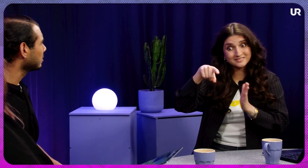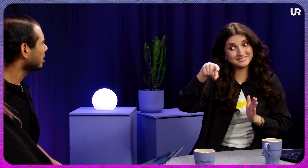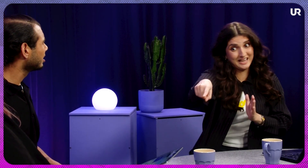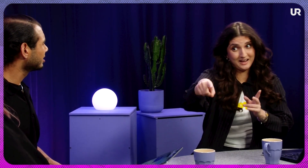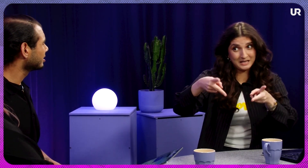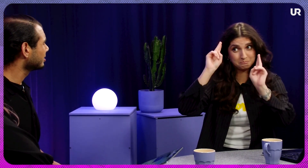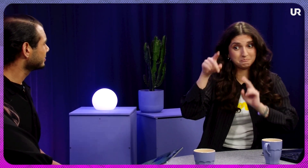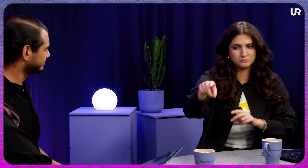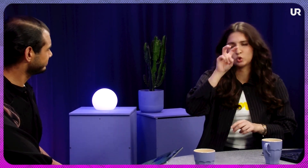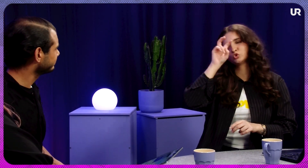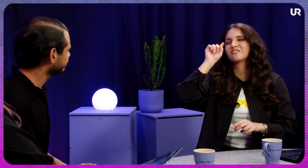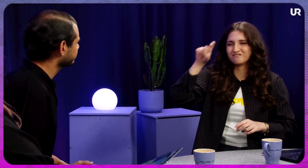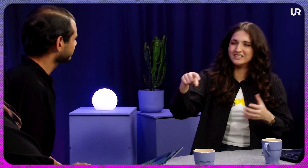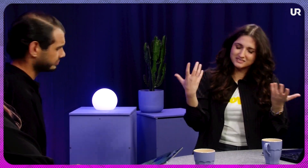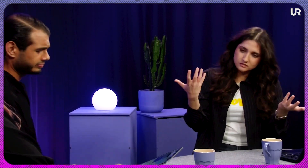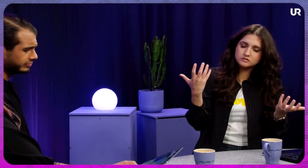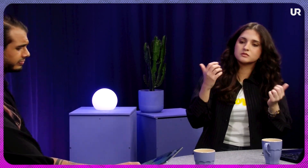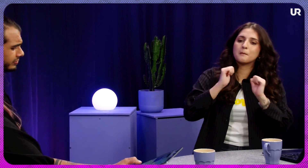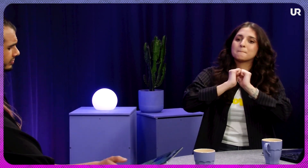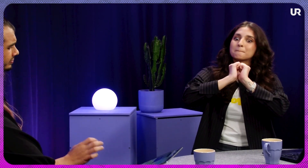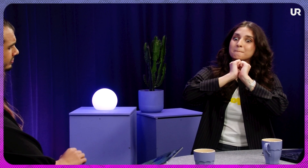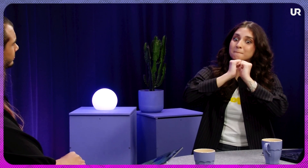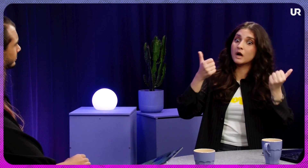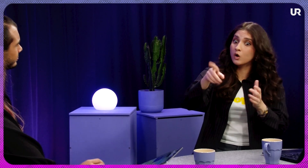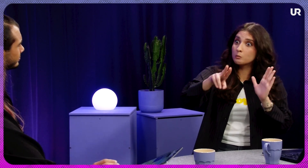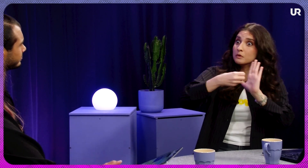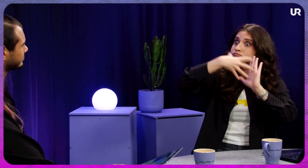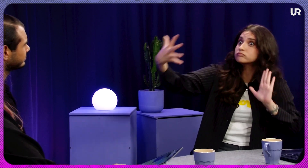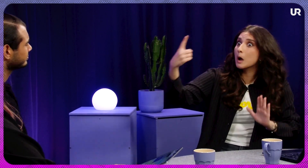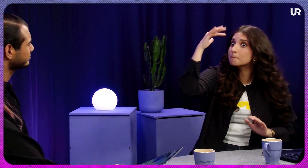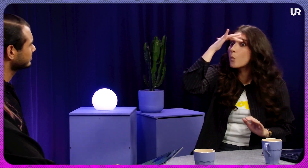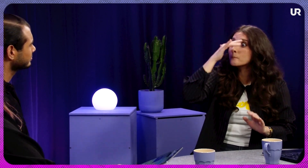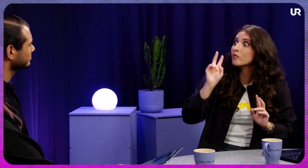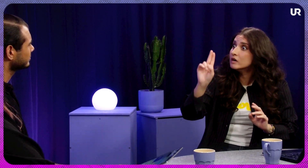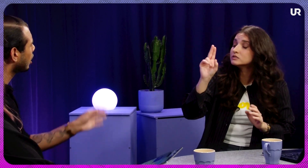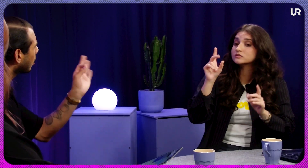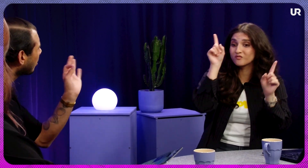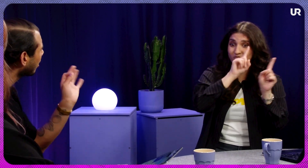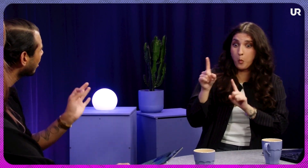Jessica: Tillägger att det där klippet, som ser falskt ut,- MEN det skapade faktiskt ett litet problem! Amir: Vadå?